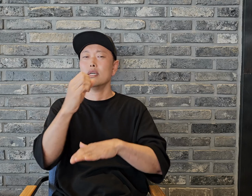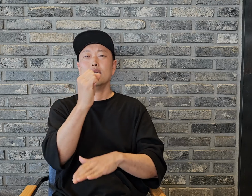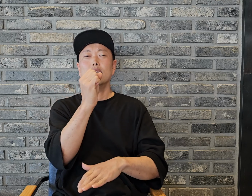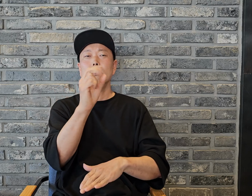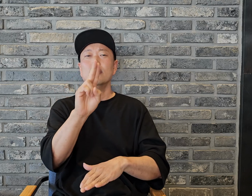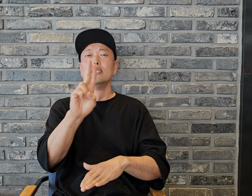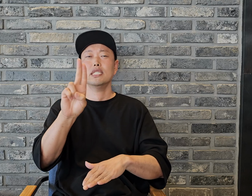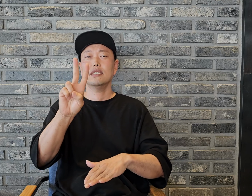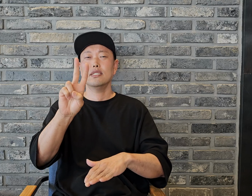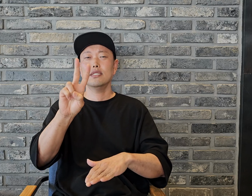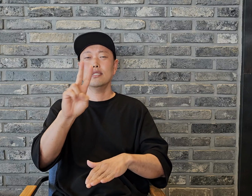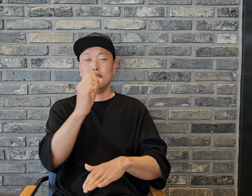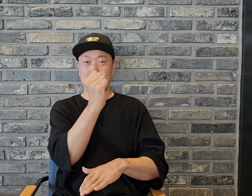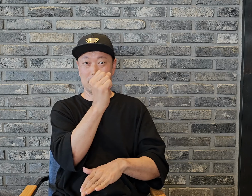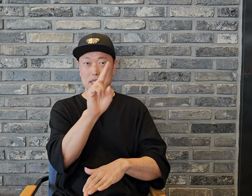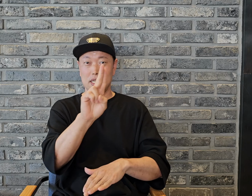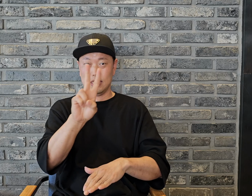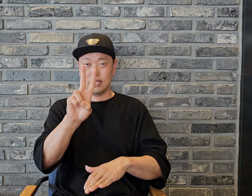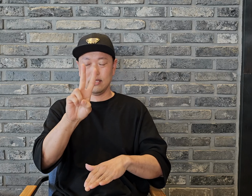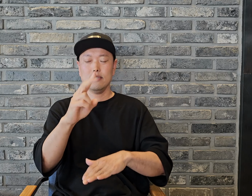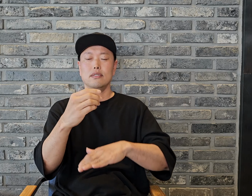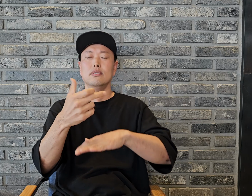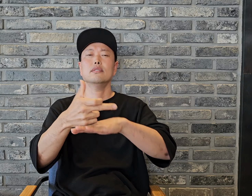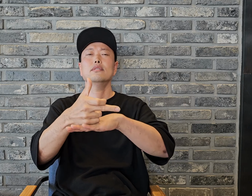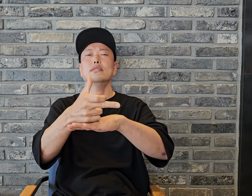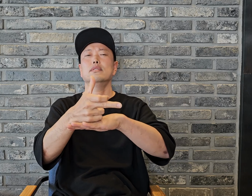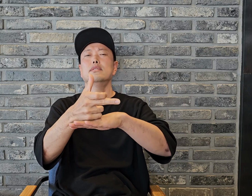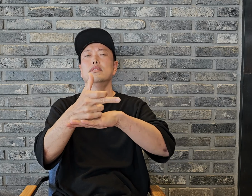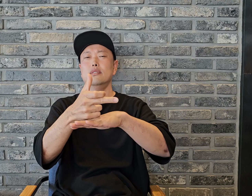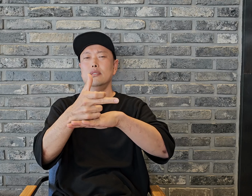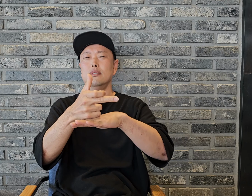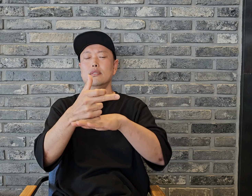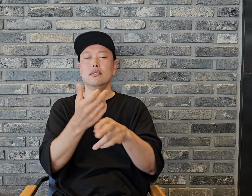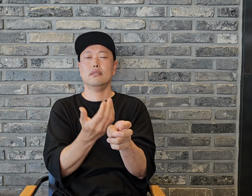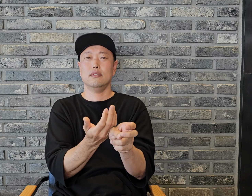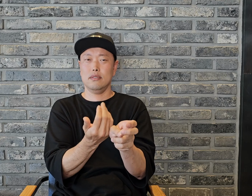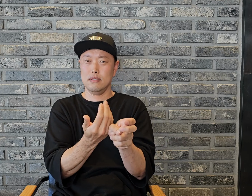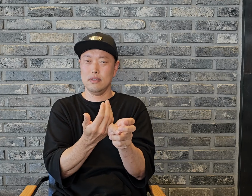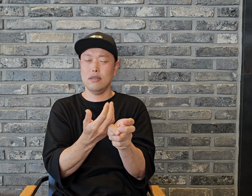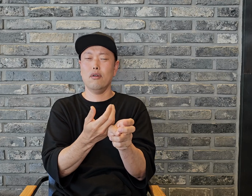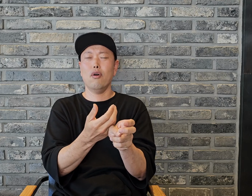SUVs werden so ausgedrückt. Es gibt LKWs,